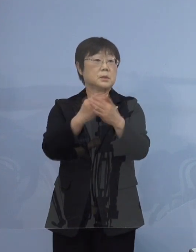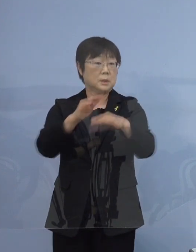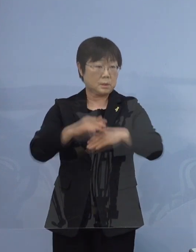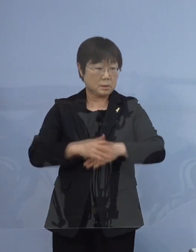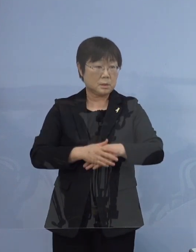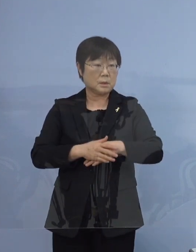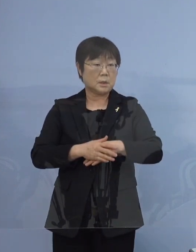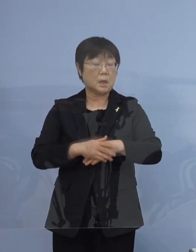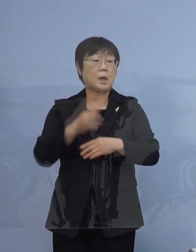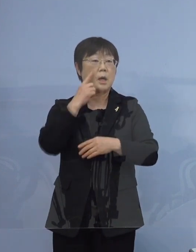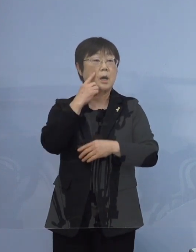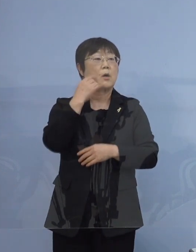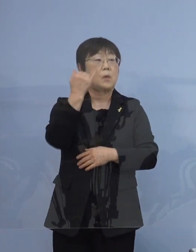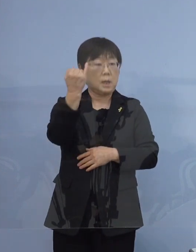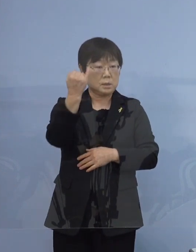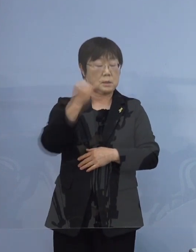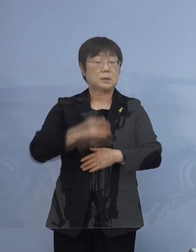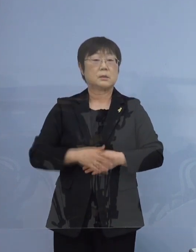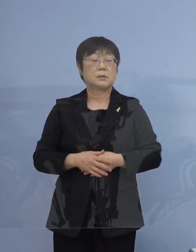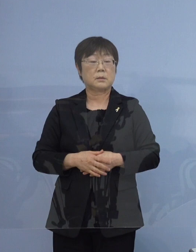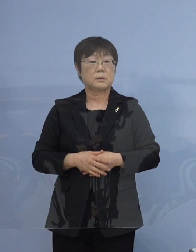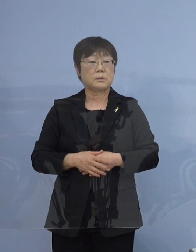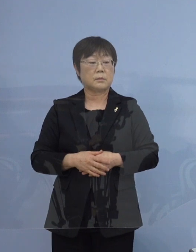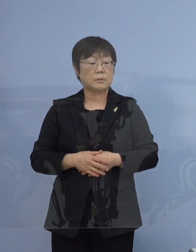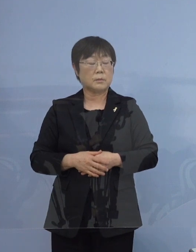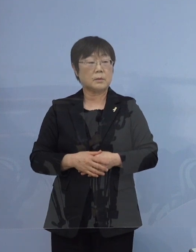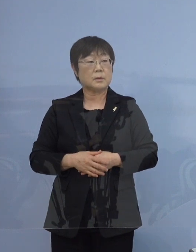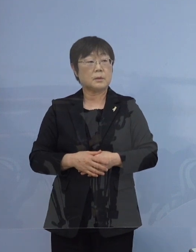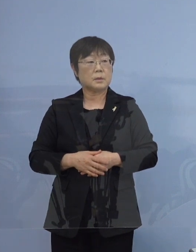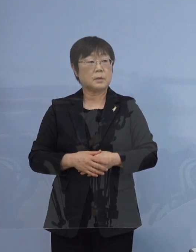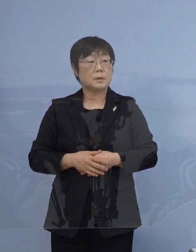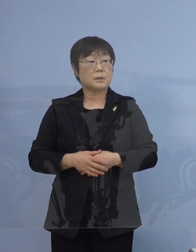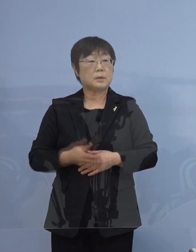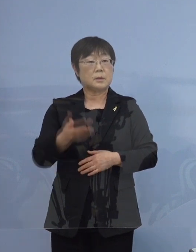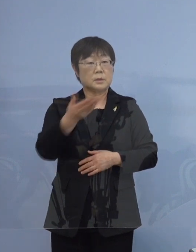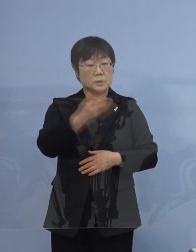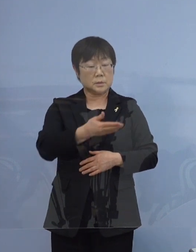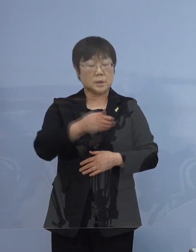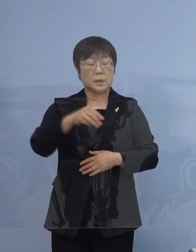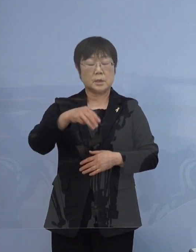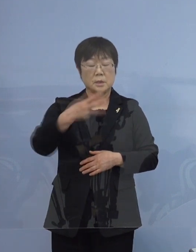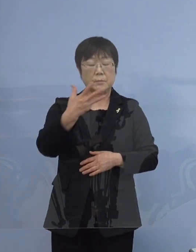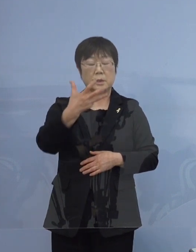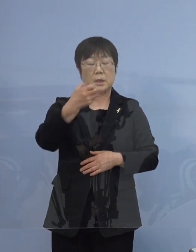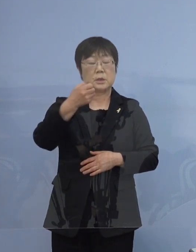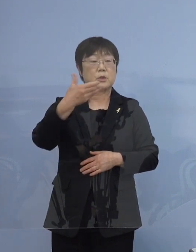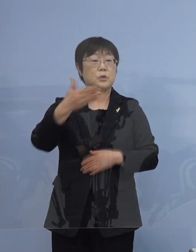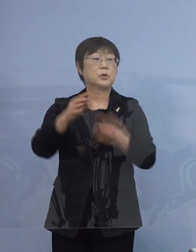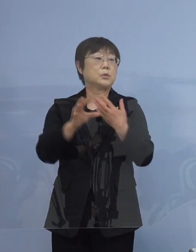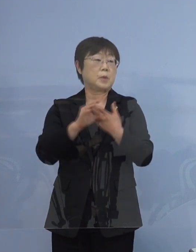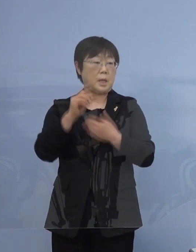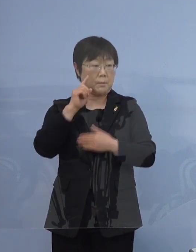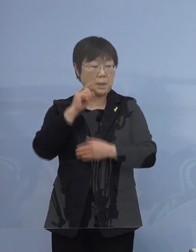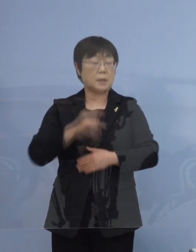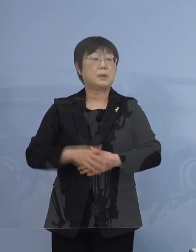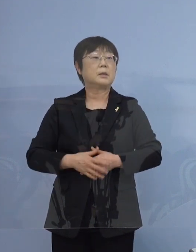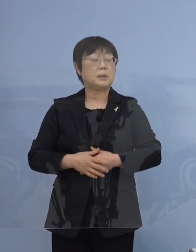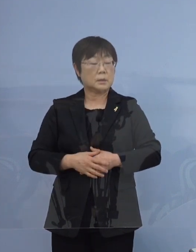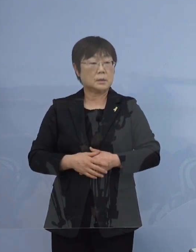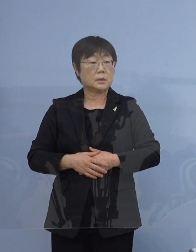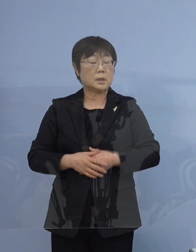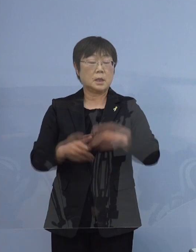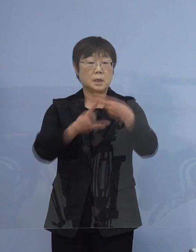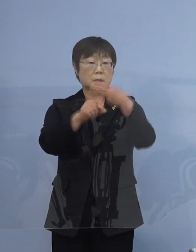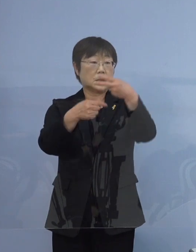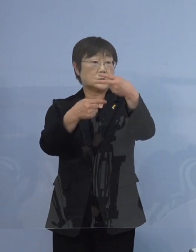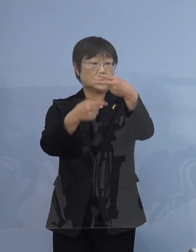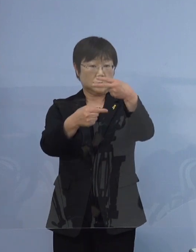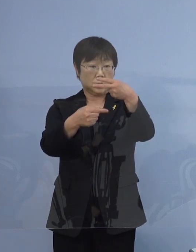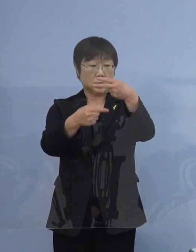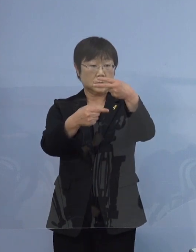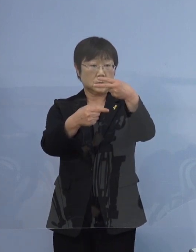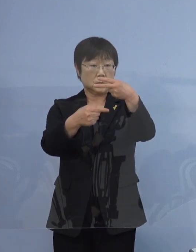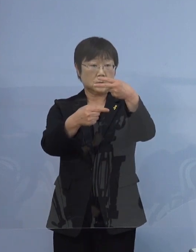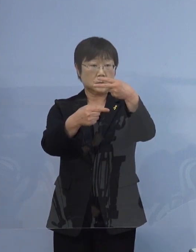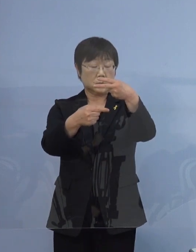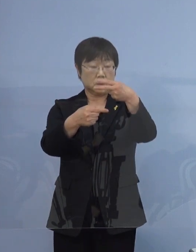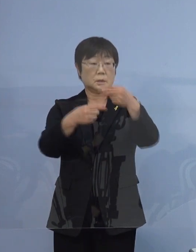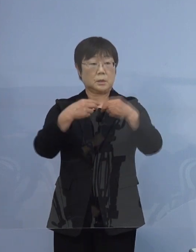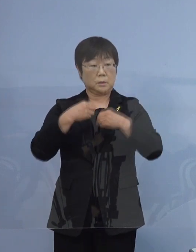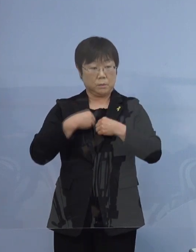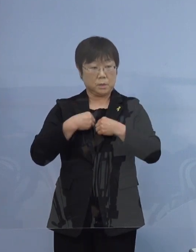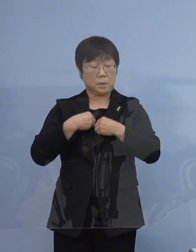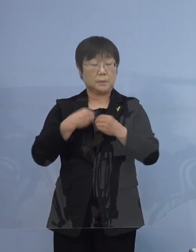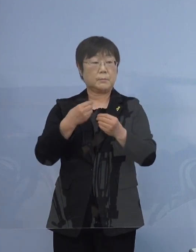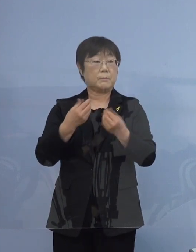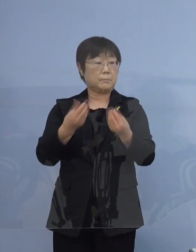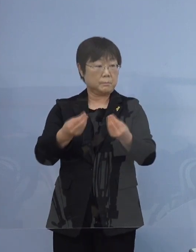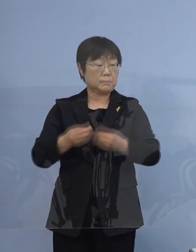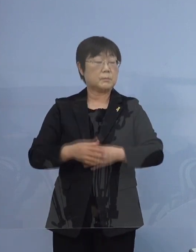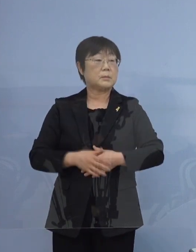これがお母様 次、389例目、2月1日に陽性と判明しておりますが